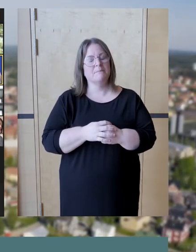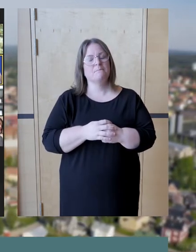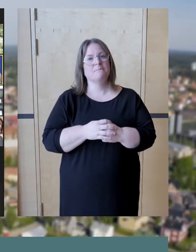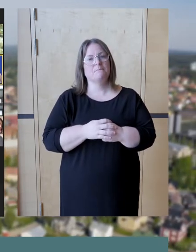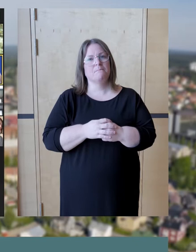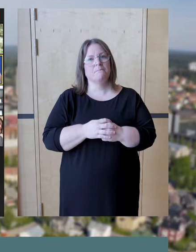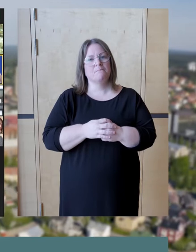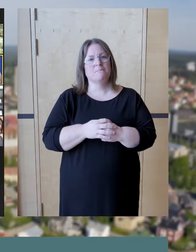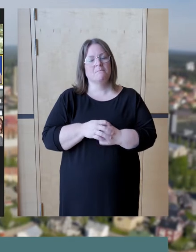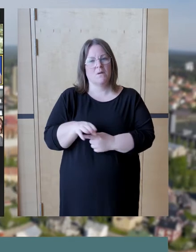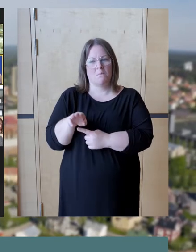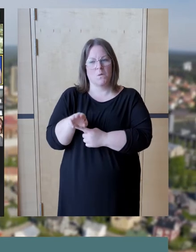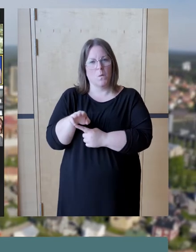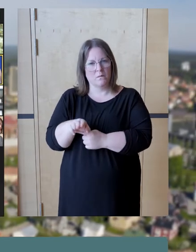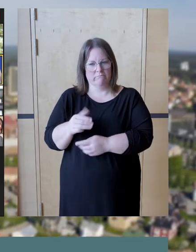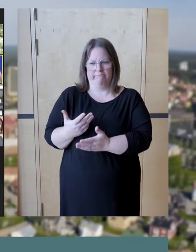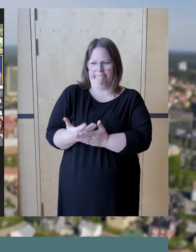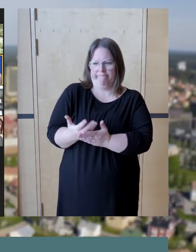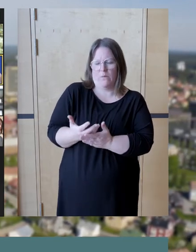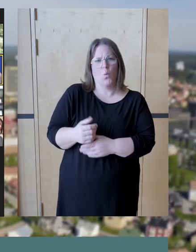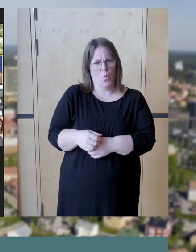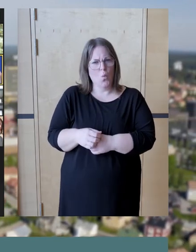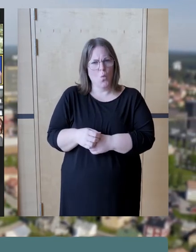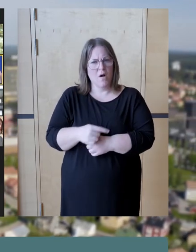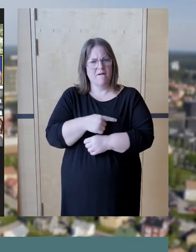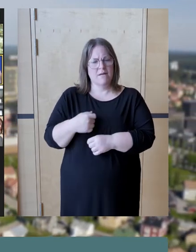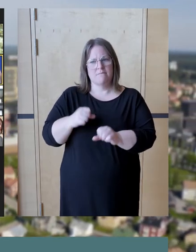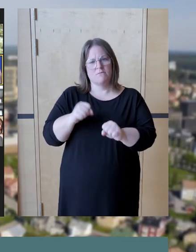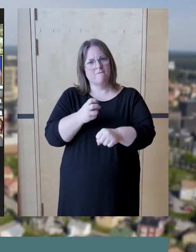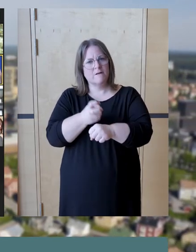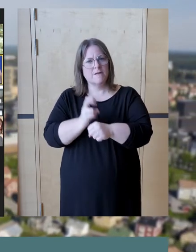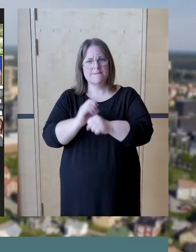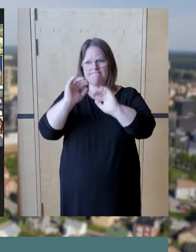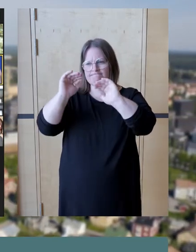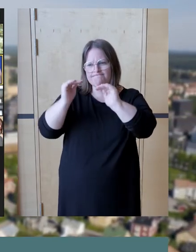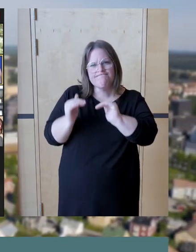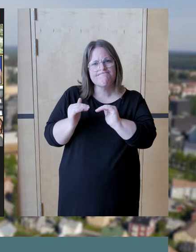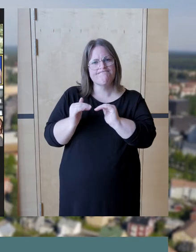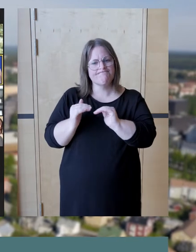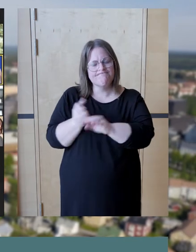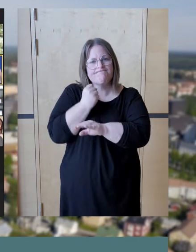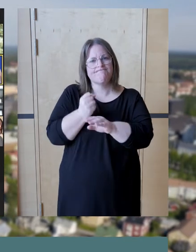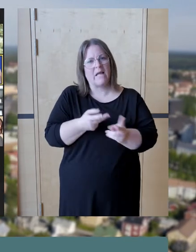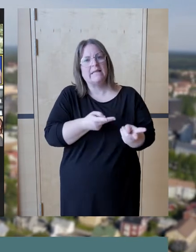Moderaterna argumenterar för att du måste försöka komma ner till Den här så kallade standardkostnad den och det